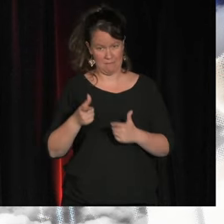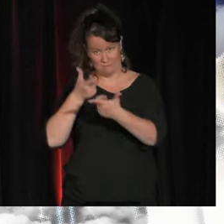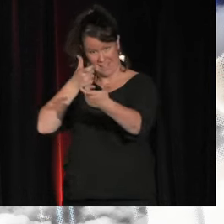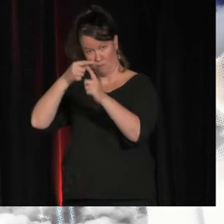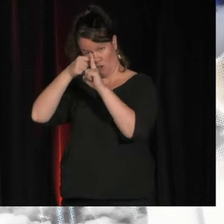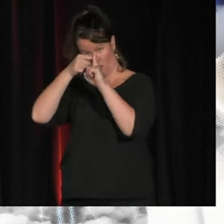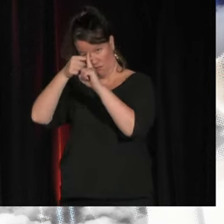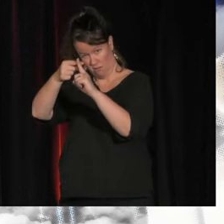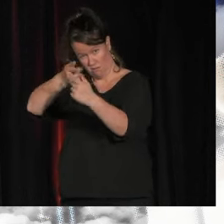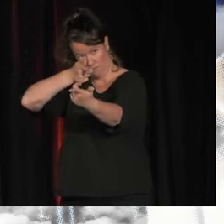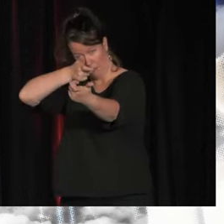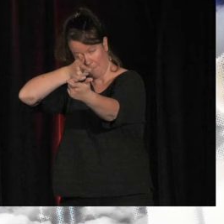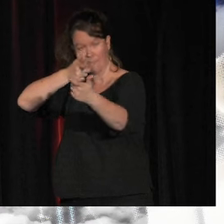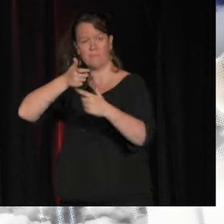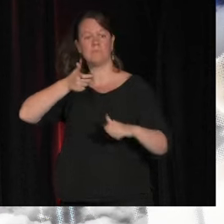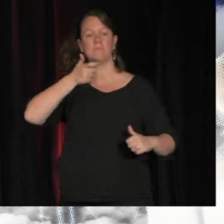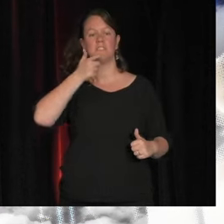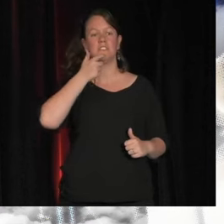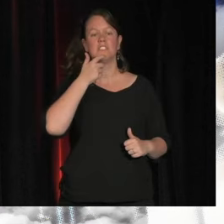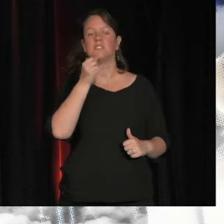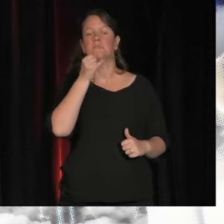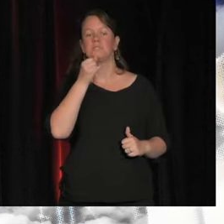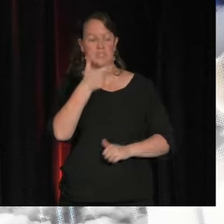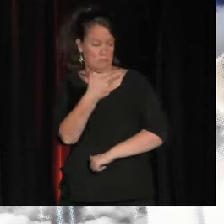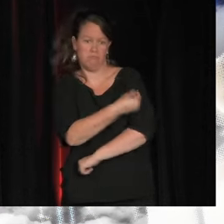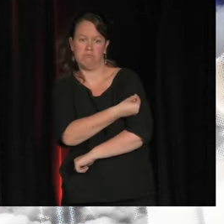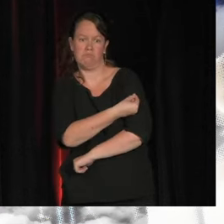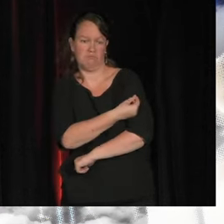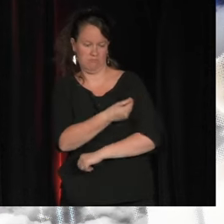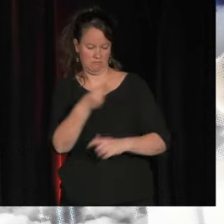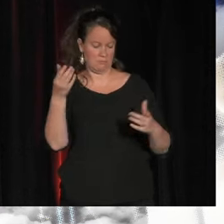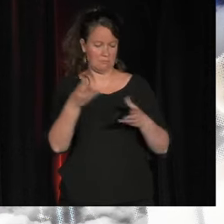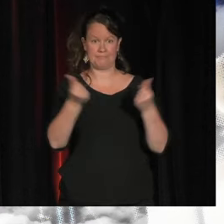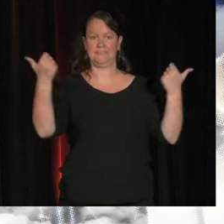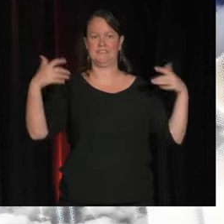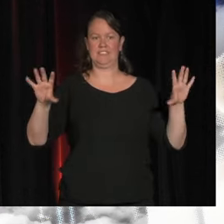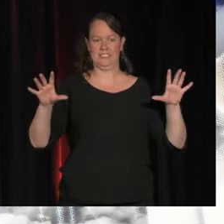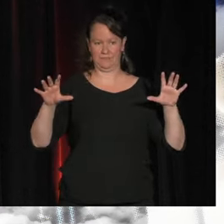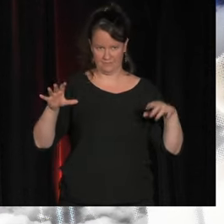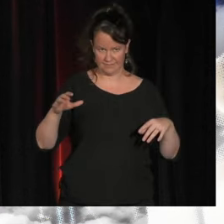Donc, littéralement, on tire sur nos alliés. Ce sont des petites seringues qui sont magiques, qui soignent les alliés, mais font des dégâts aux ennemis.